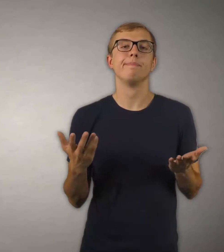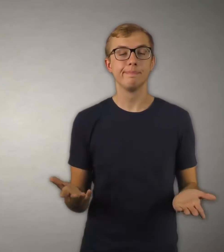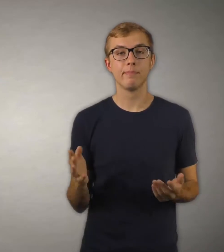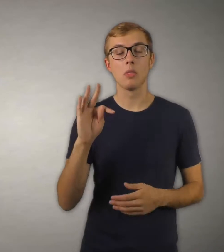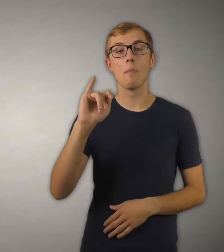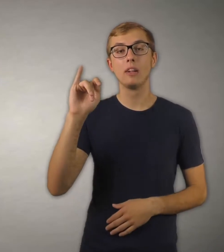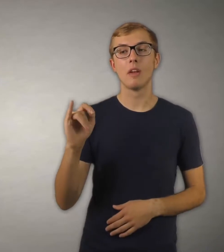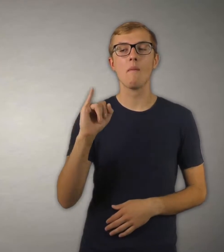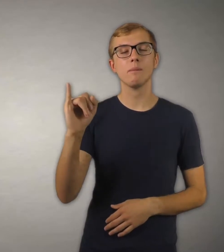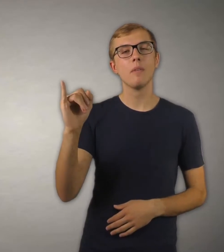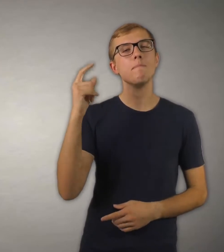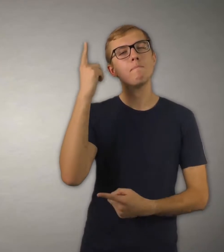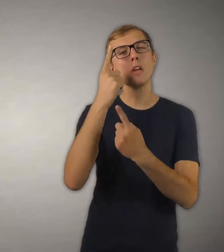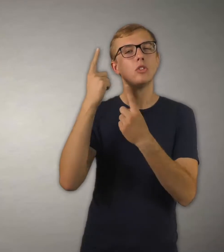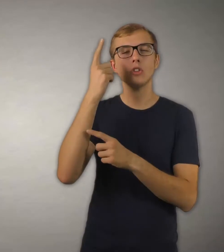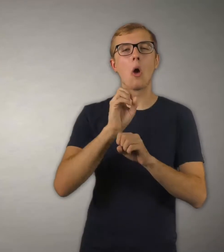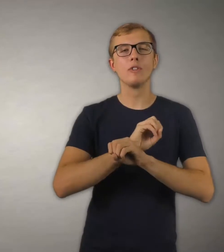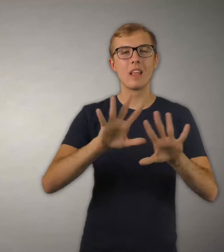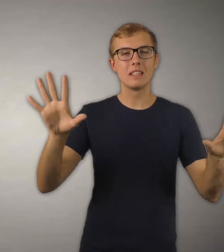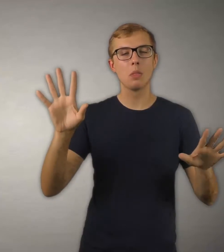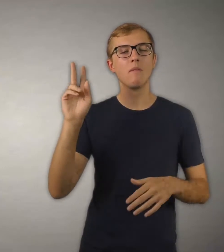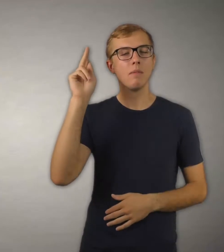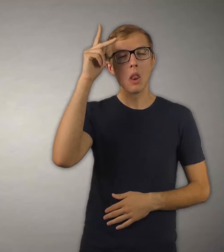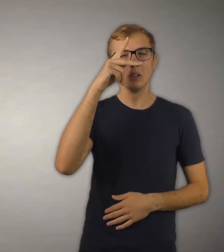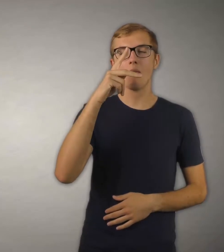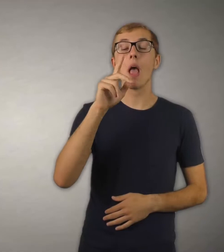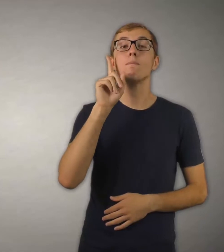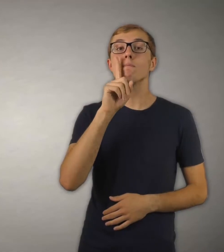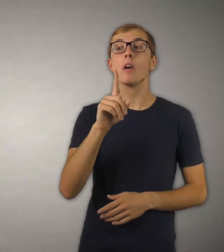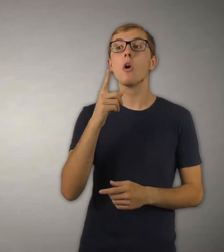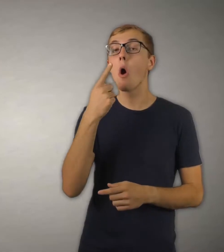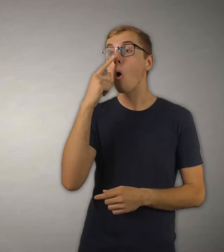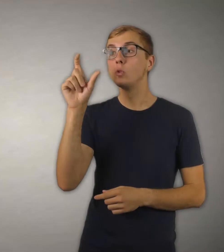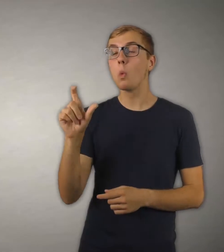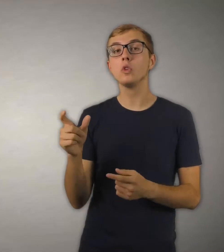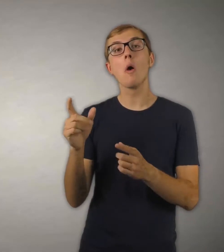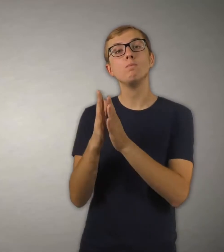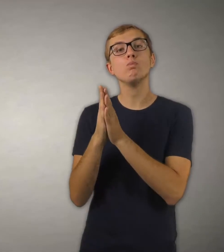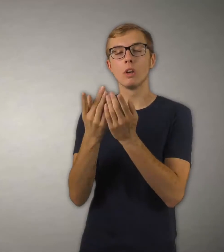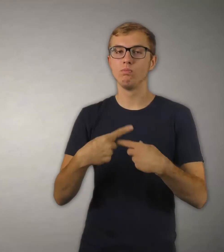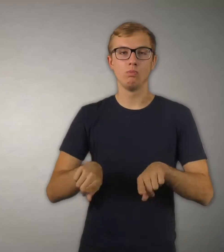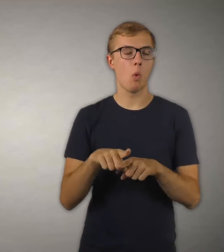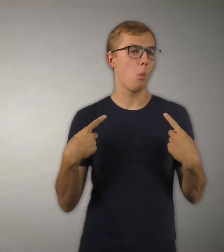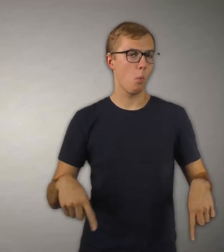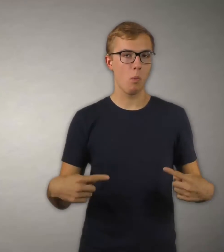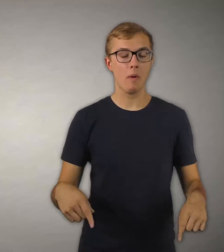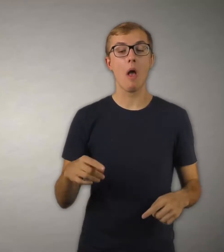Niestety, mimo oświeceniowych ideałów, Jefferson nigdy nie spełnił prośby Kościuszki.